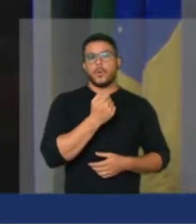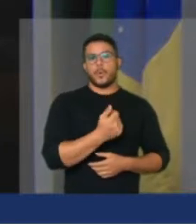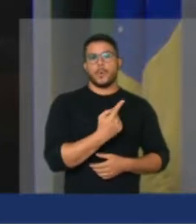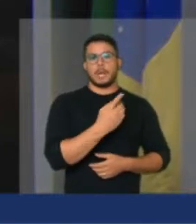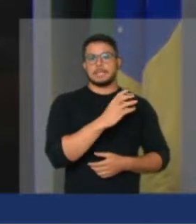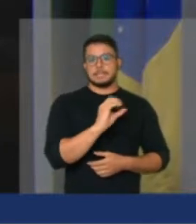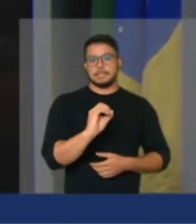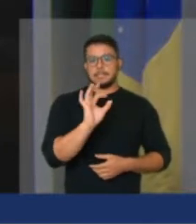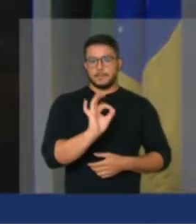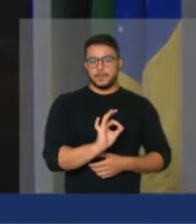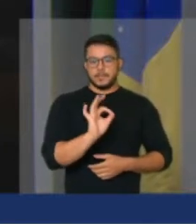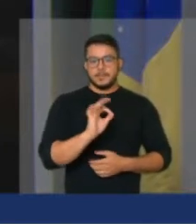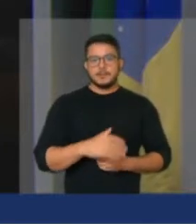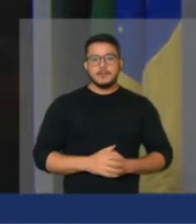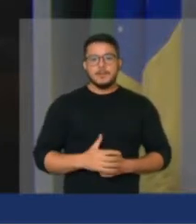SEGUNDO FOI APROVADO EM 2013, SALVO ENGANO, QUE TINHA UM